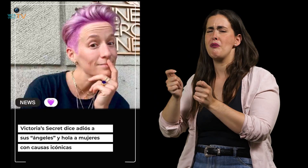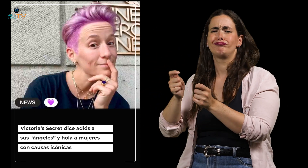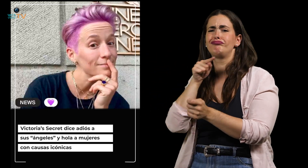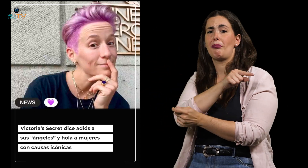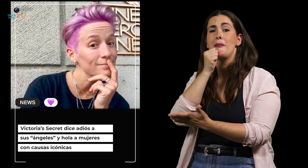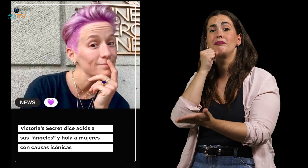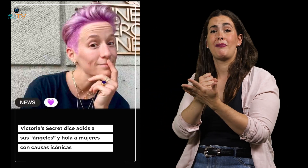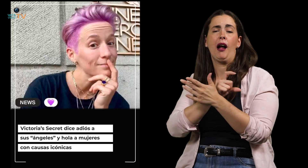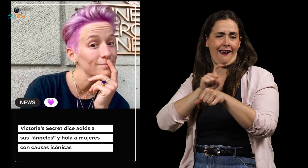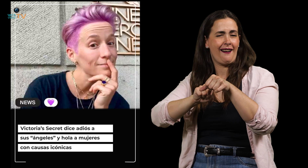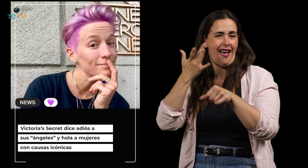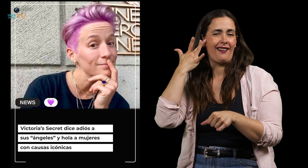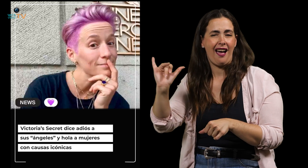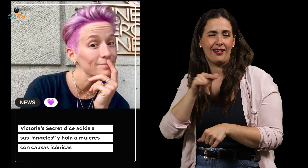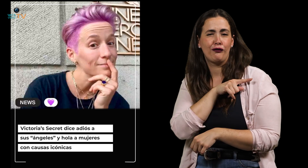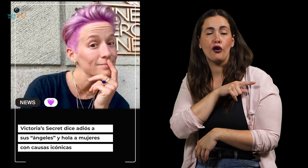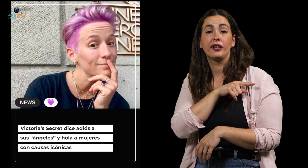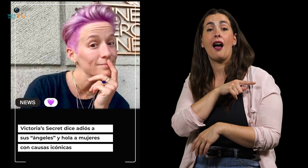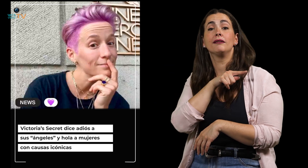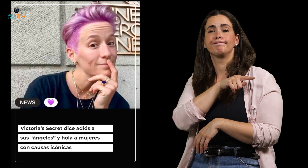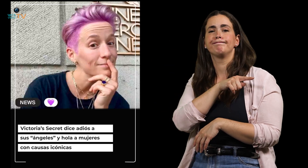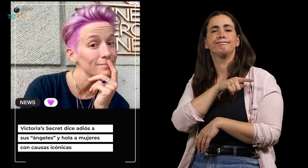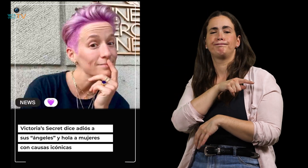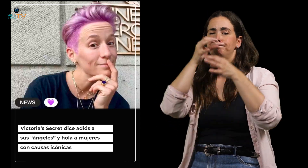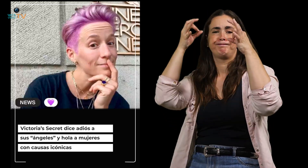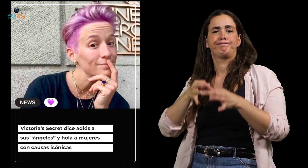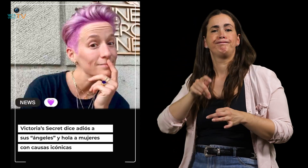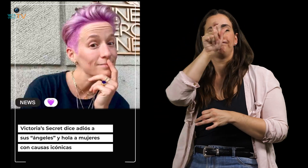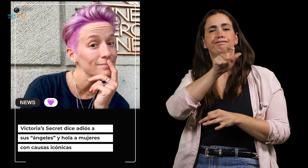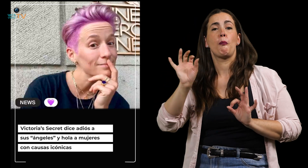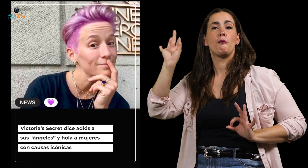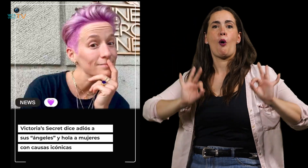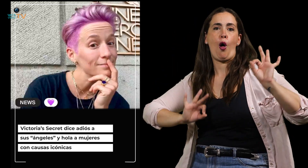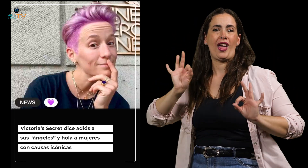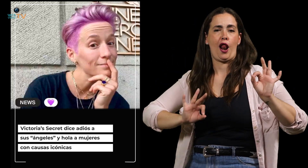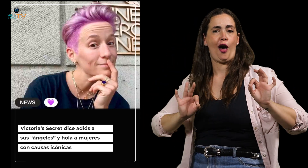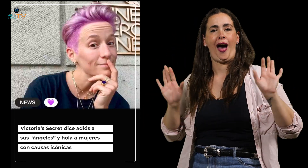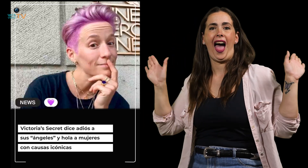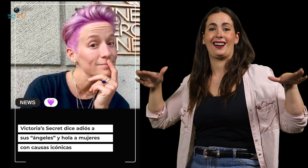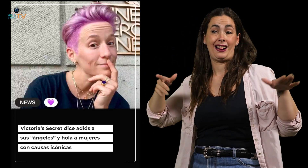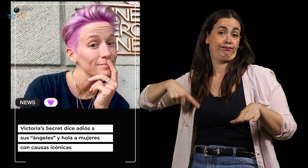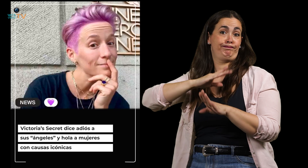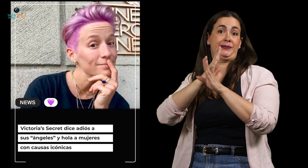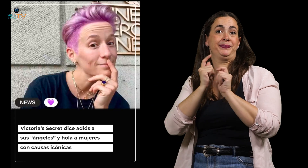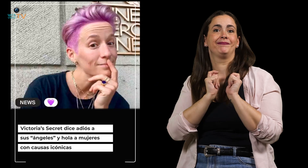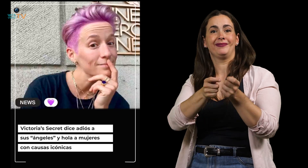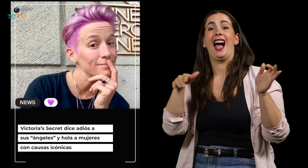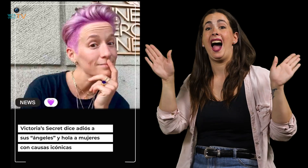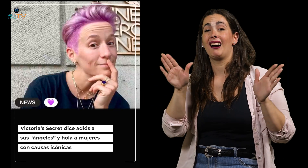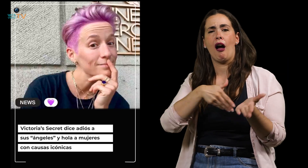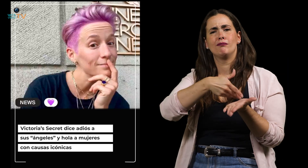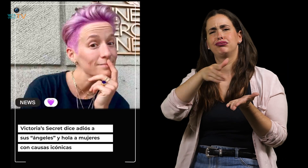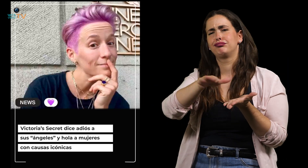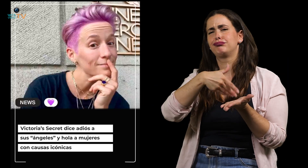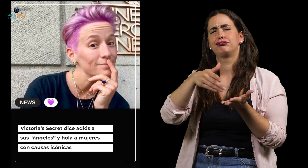la marca californiana se despidió de sus famosos “Ángeles”